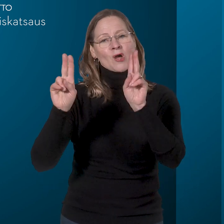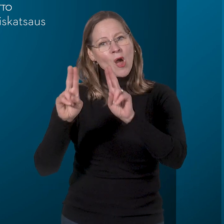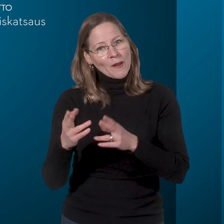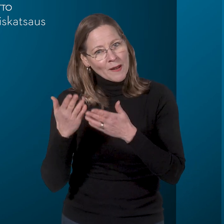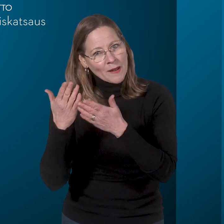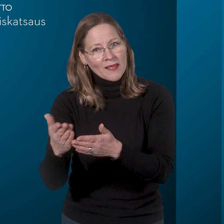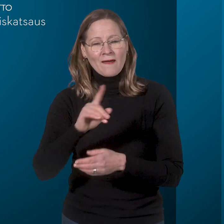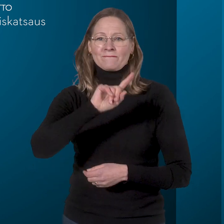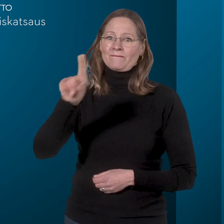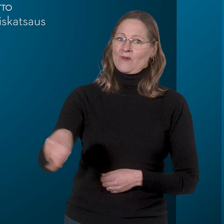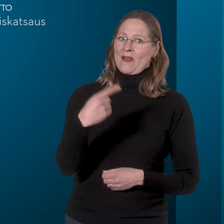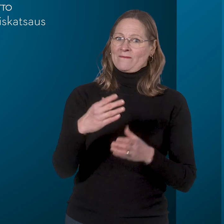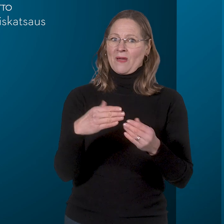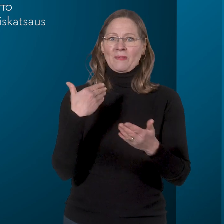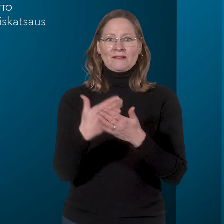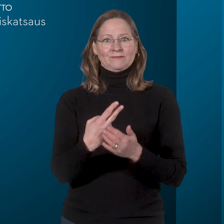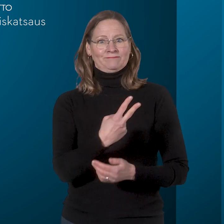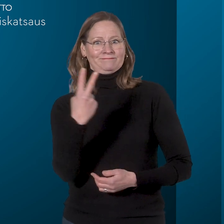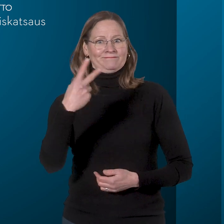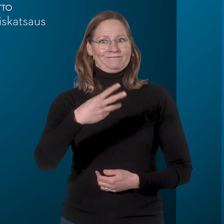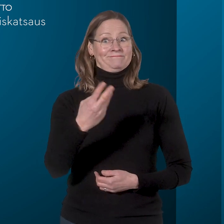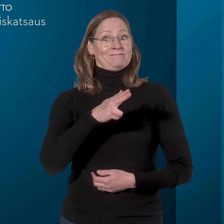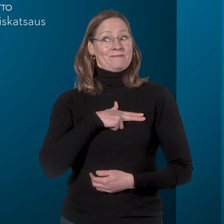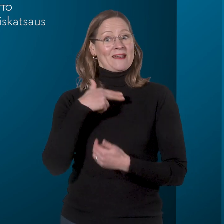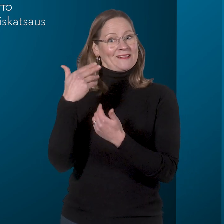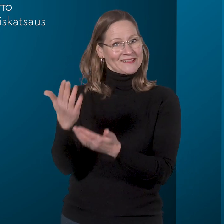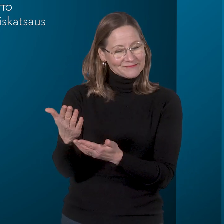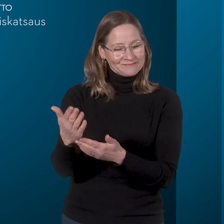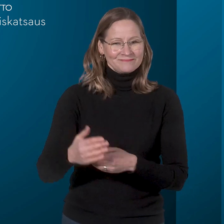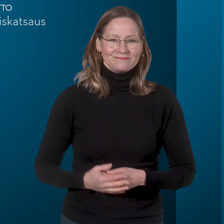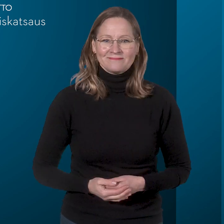ja onnittelut vuoden vapaaehtoinen 2023 -palkinnosta!